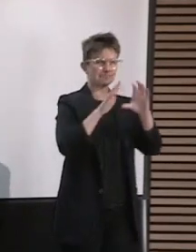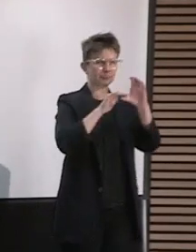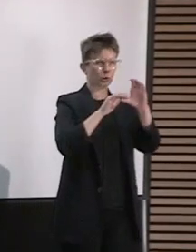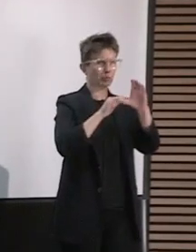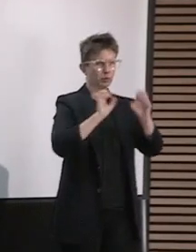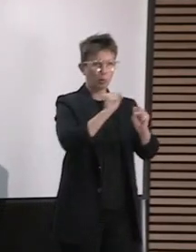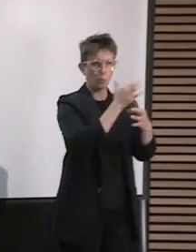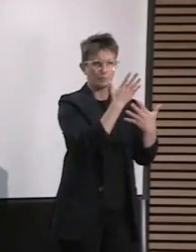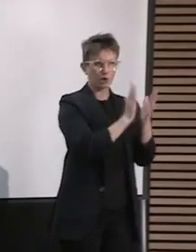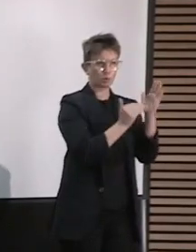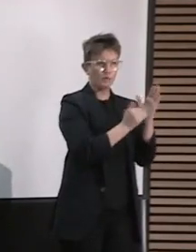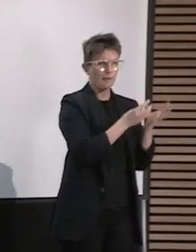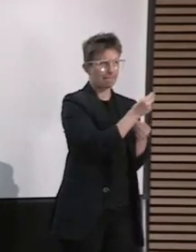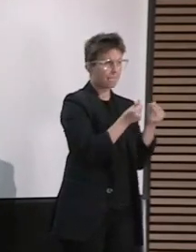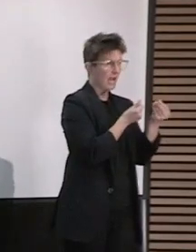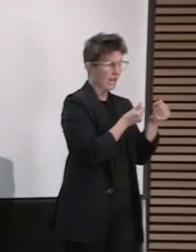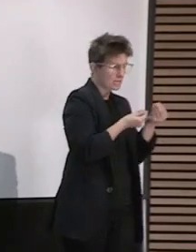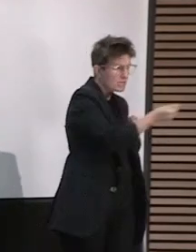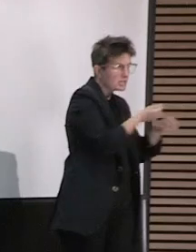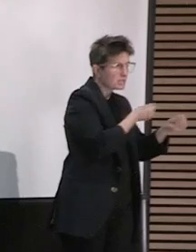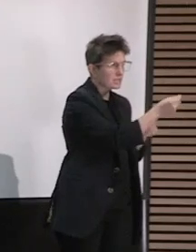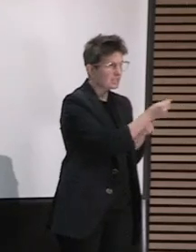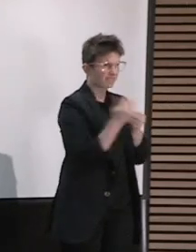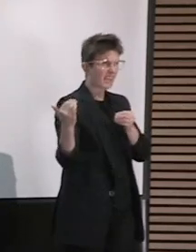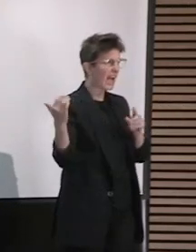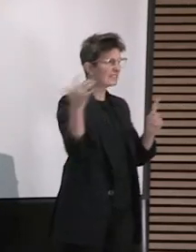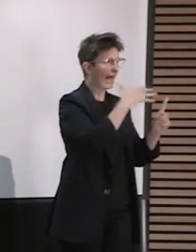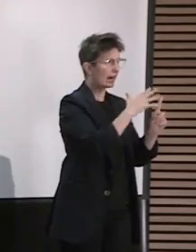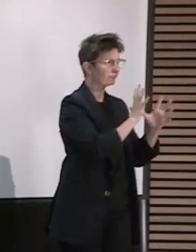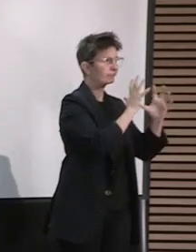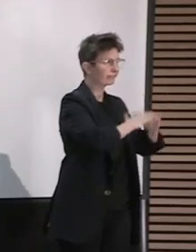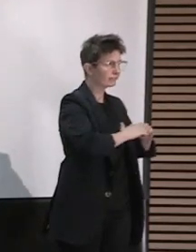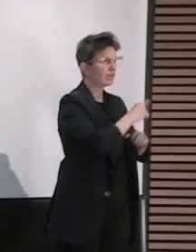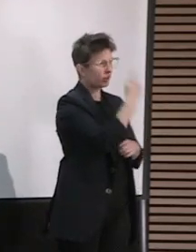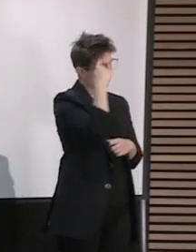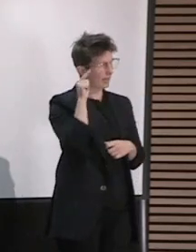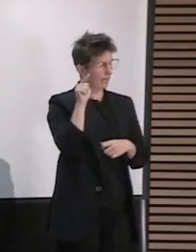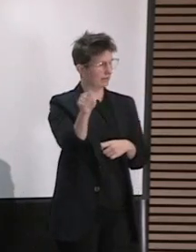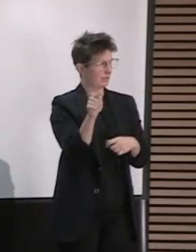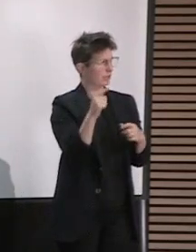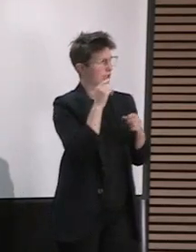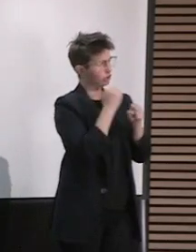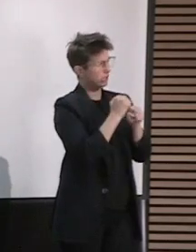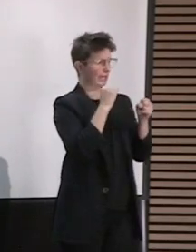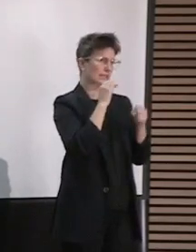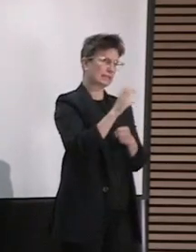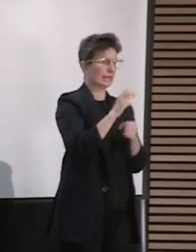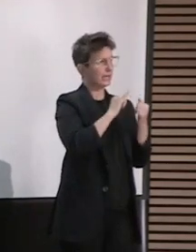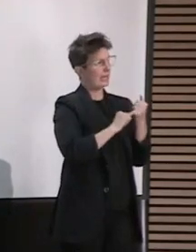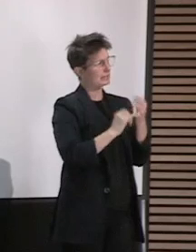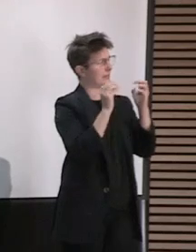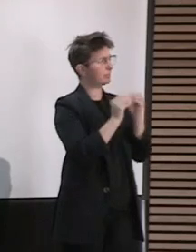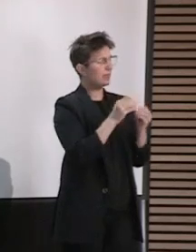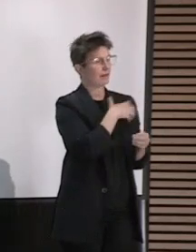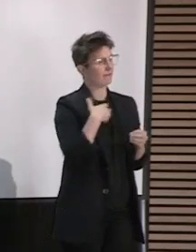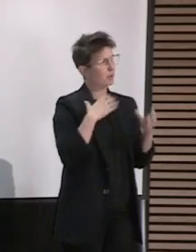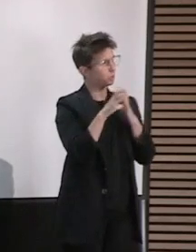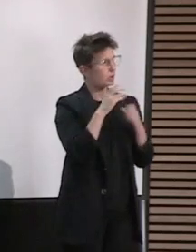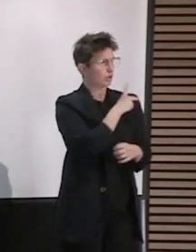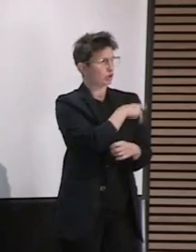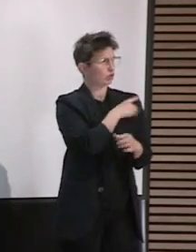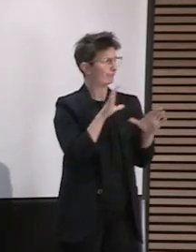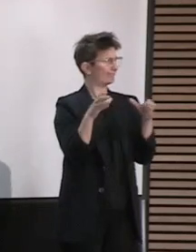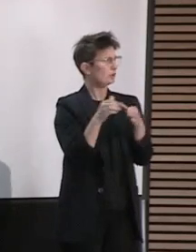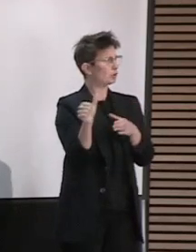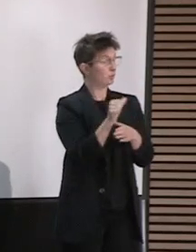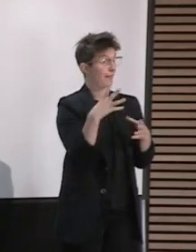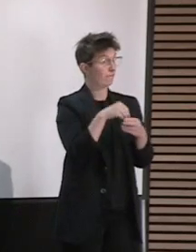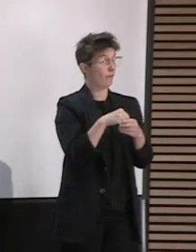ake. TE